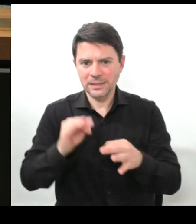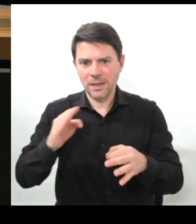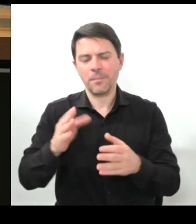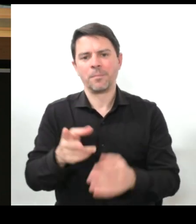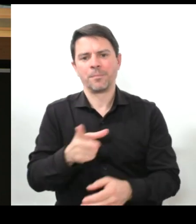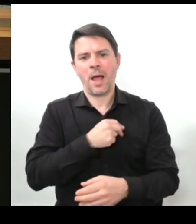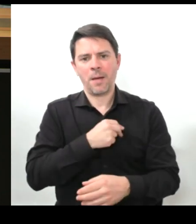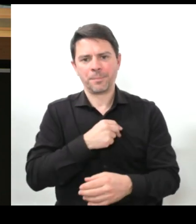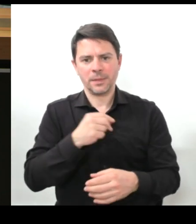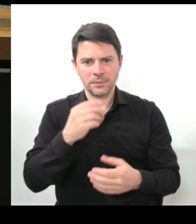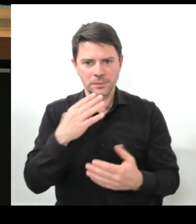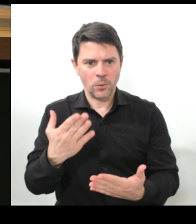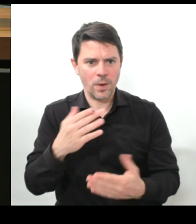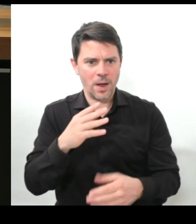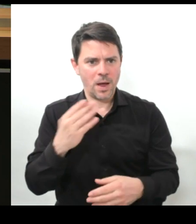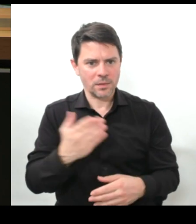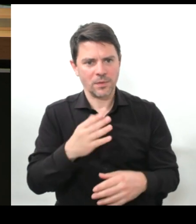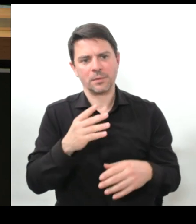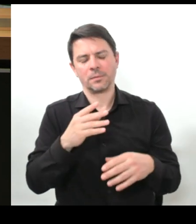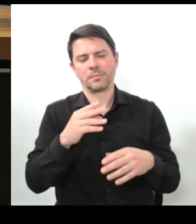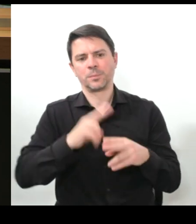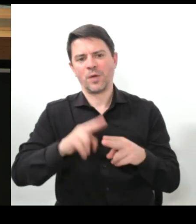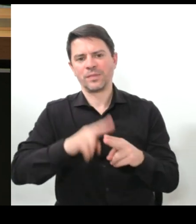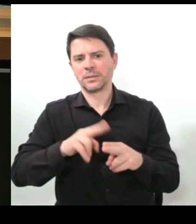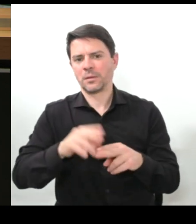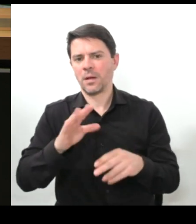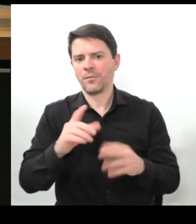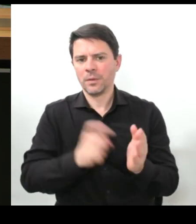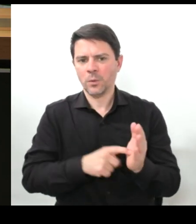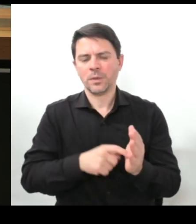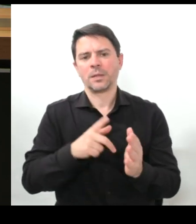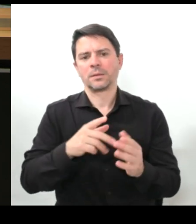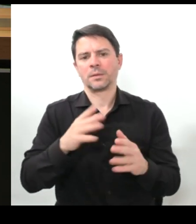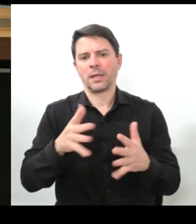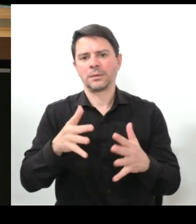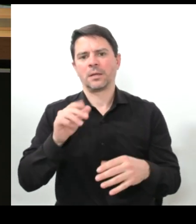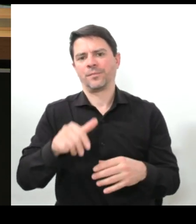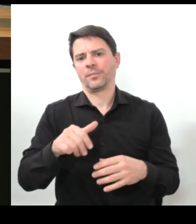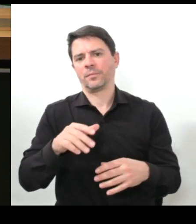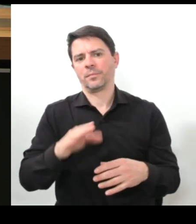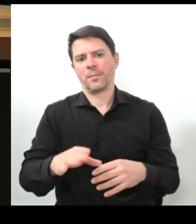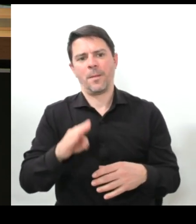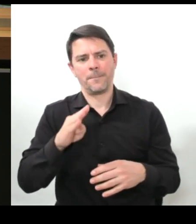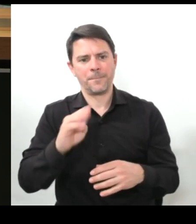einzelnen Beamtenkarriere, dann jemanden absägt, wenn er sozusagen nicht freiwillig zurückgetreten ist.